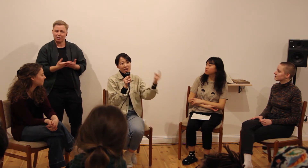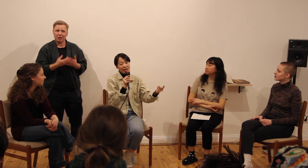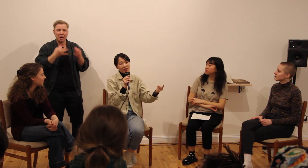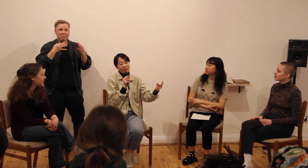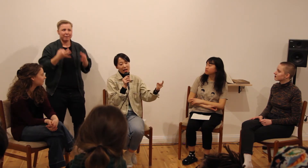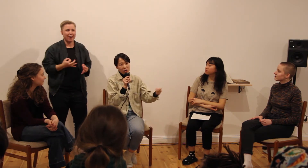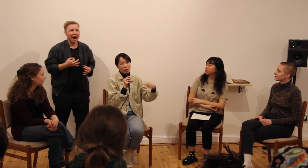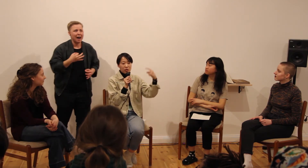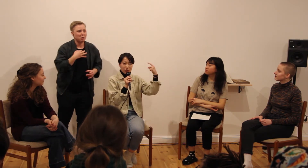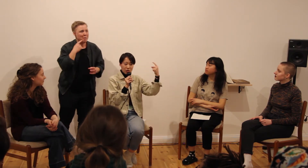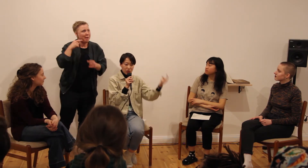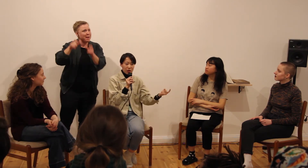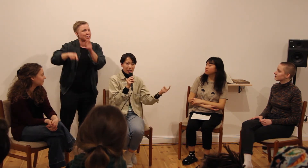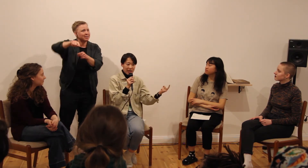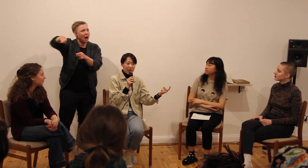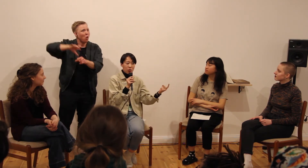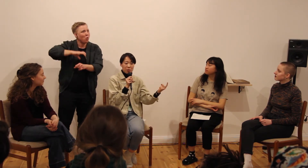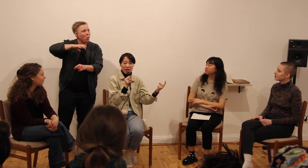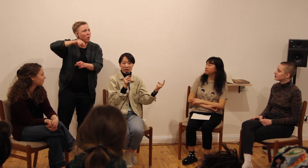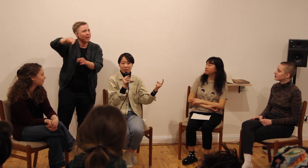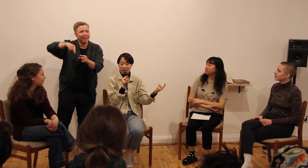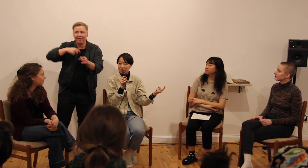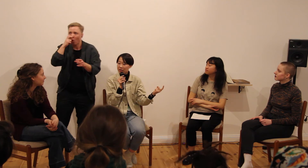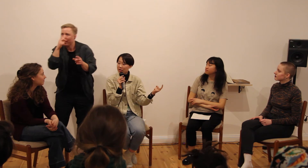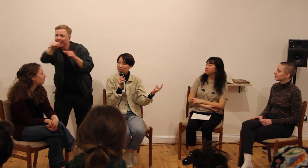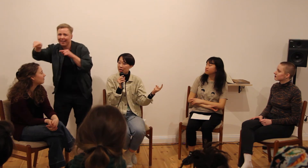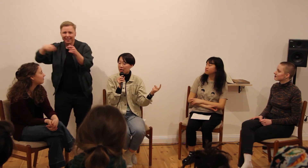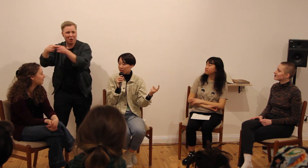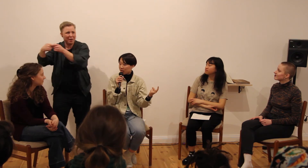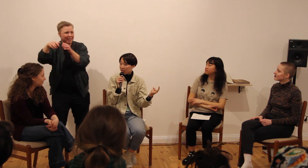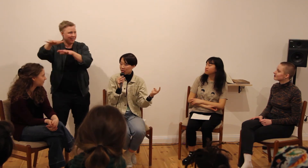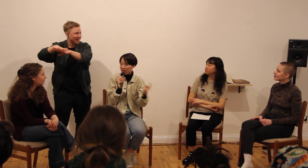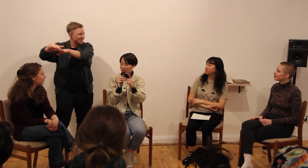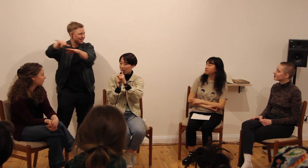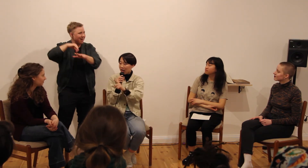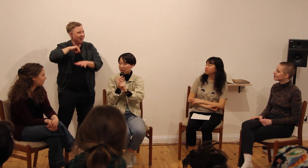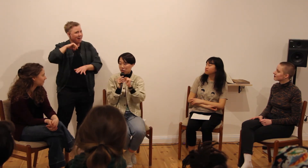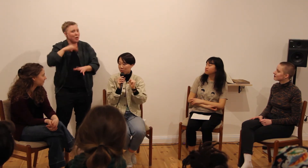Und als ich später in die USA ging mit meinem Vater und ich die Gallaudet Universität besuchte,